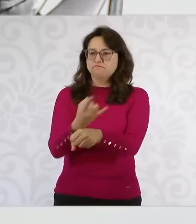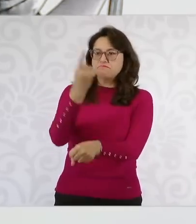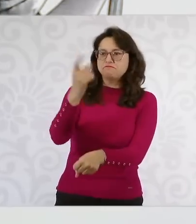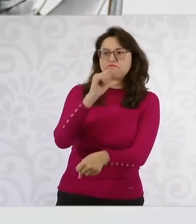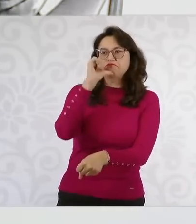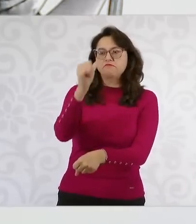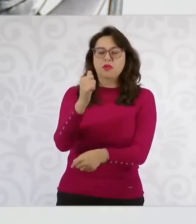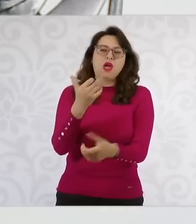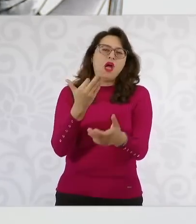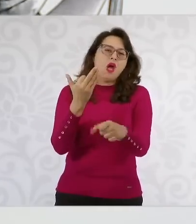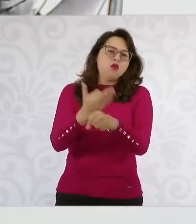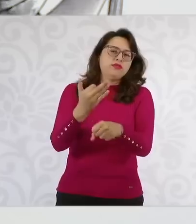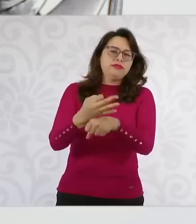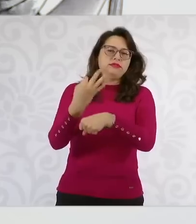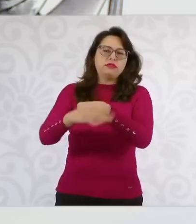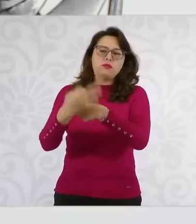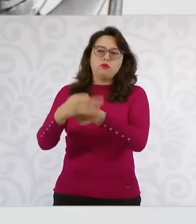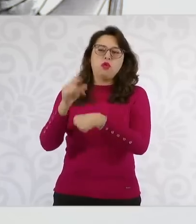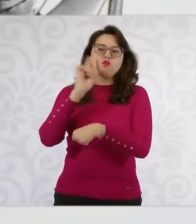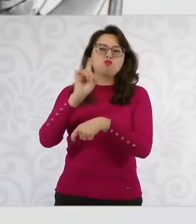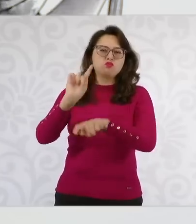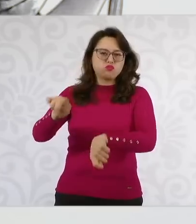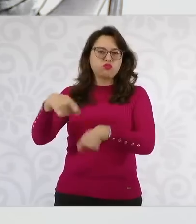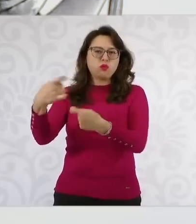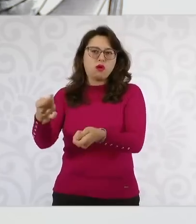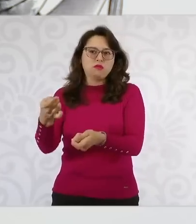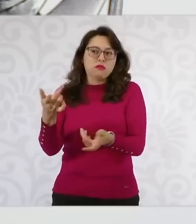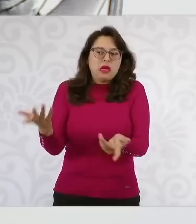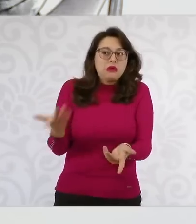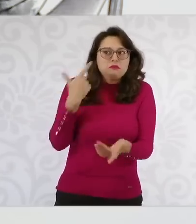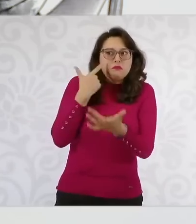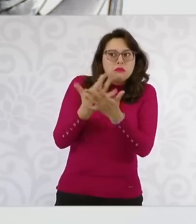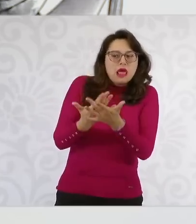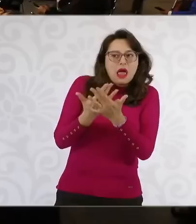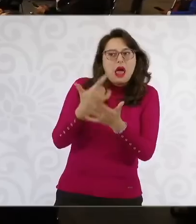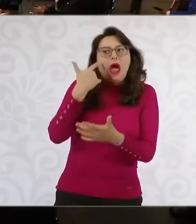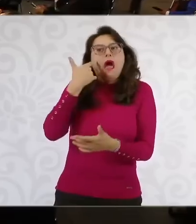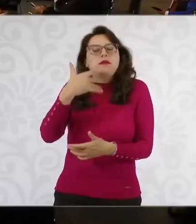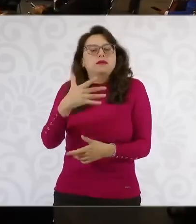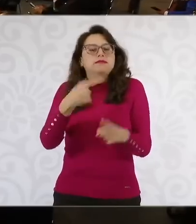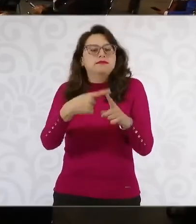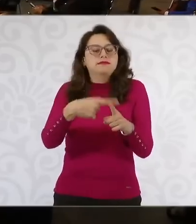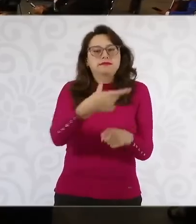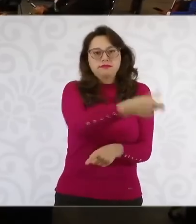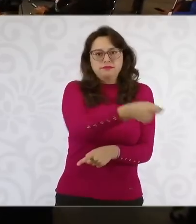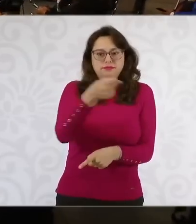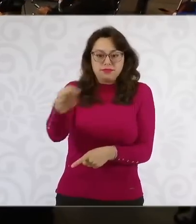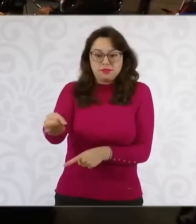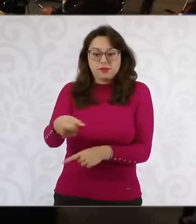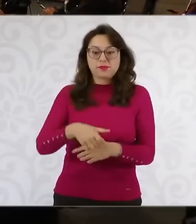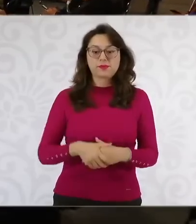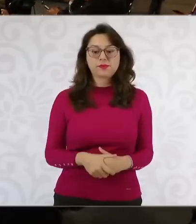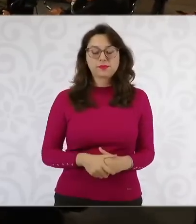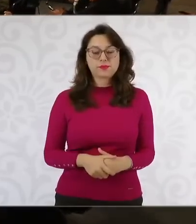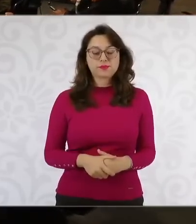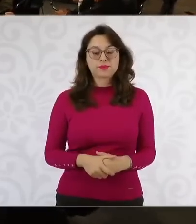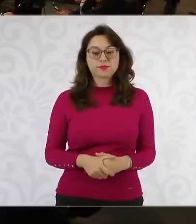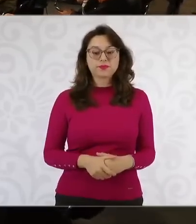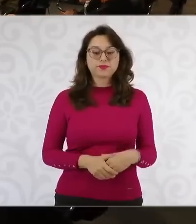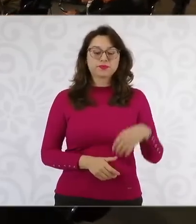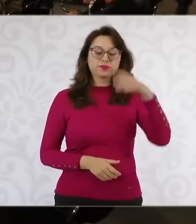propone ahora sobre el tema de la perspectiva Por qué no me pasas la presentación de algunos